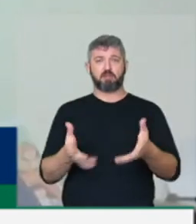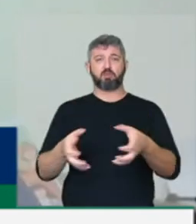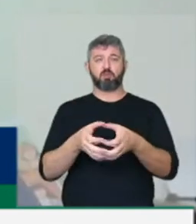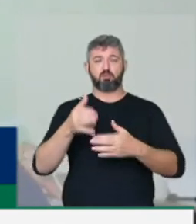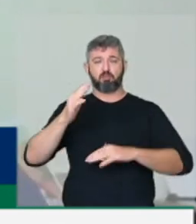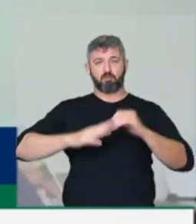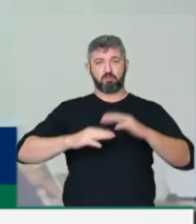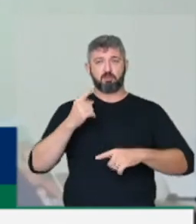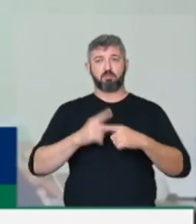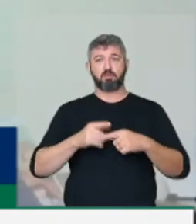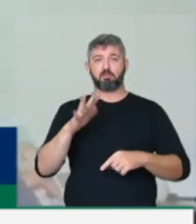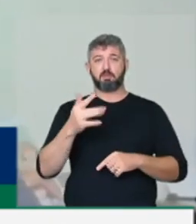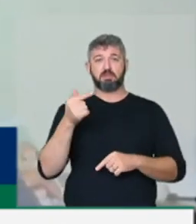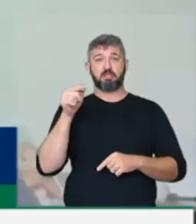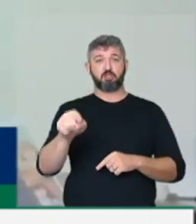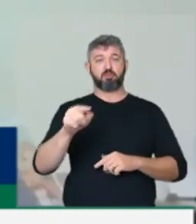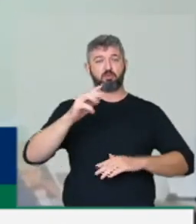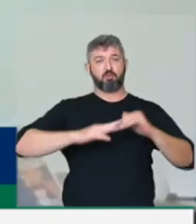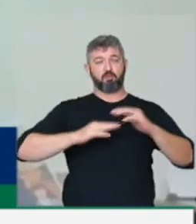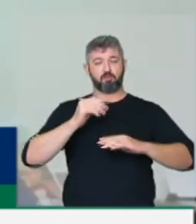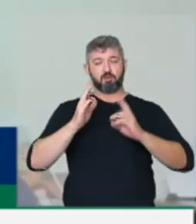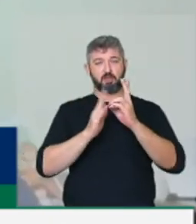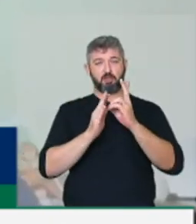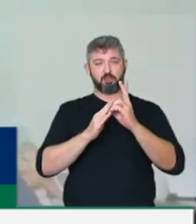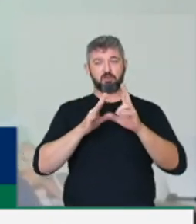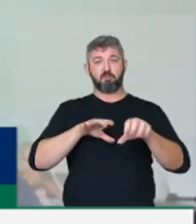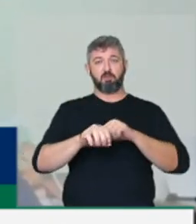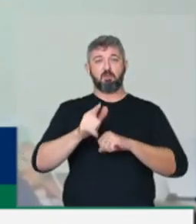POIS SÃO CERCA DE 7 MIL INDÍGENAS PARA QUALIFICADOS... COMO AGENTE INDÍGENA DE SAÚDE QUE NÓS